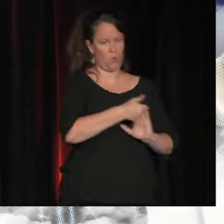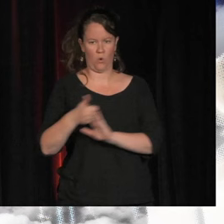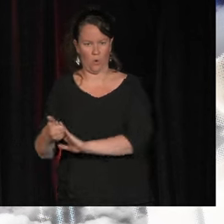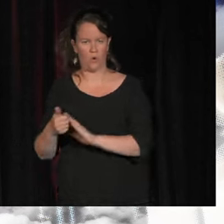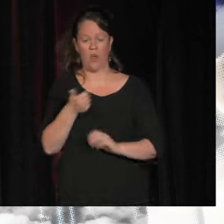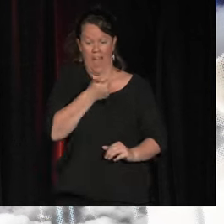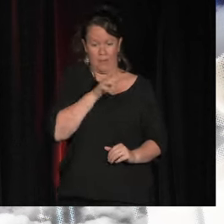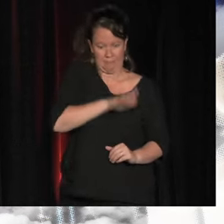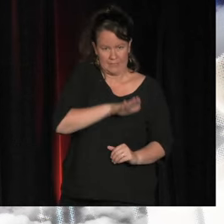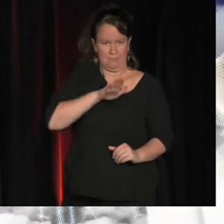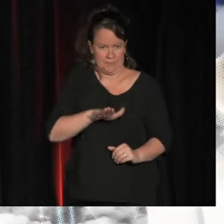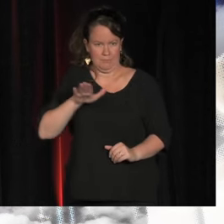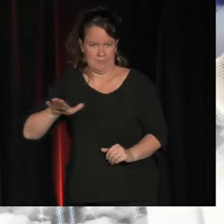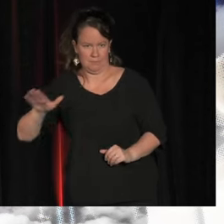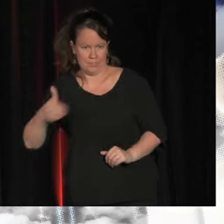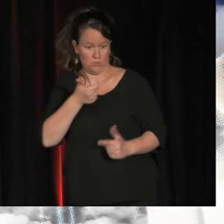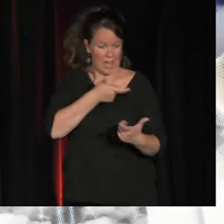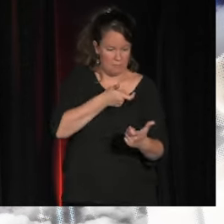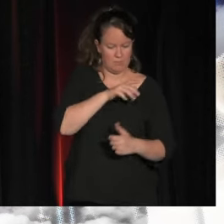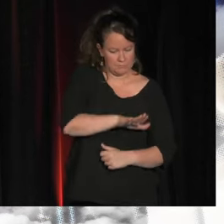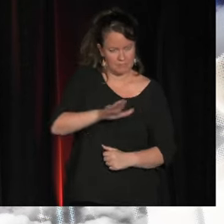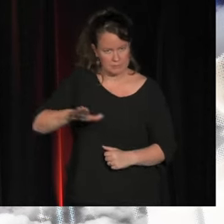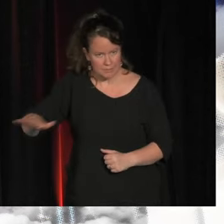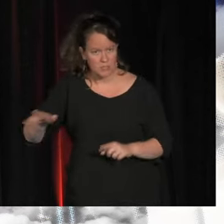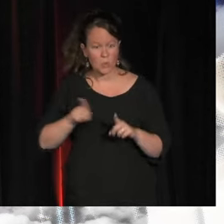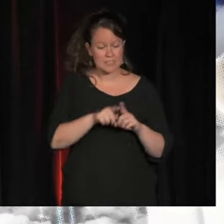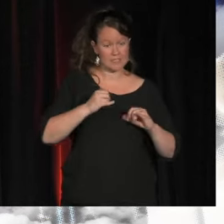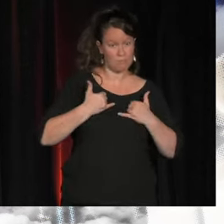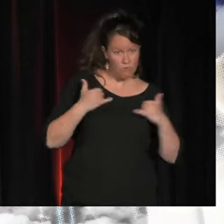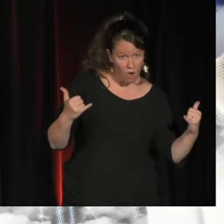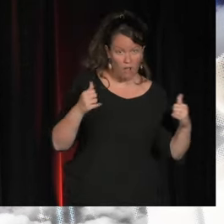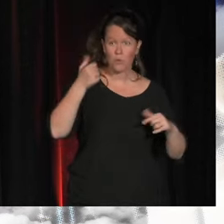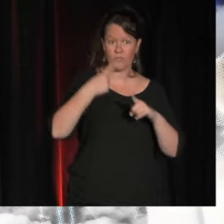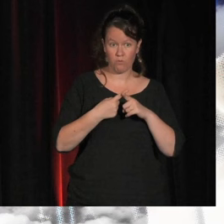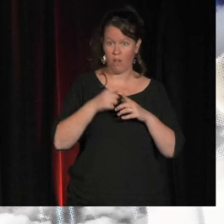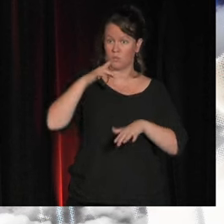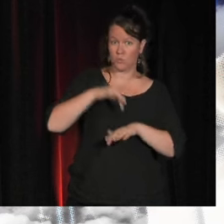Ils ont une arme, pardon, et ils ont chacun des pouvoirs différents à cooldown, c'est-à-dire qu'une fois que vous